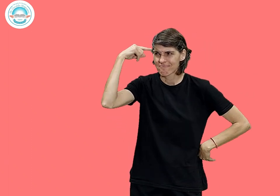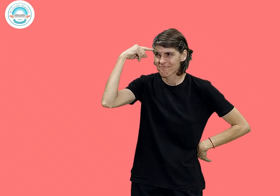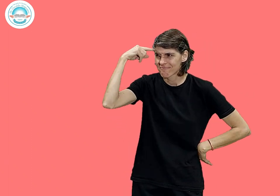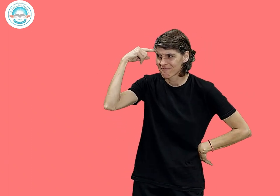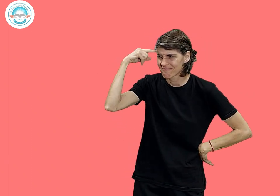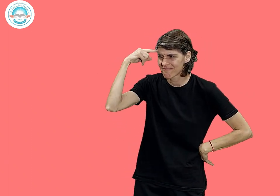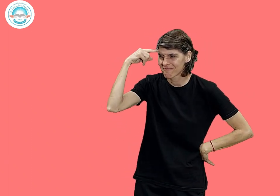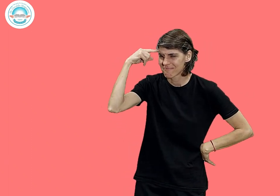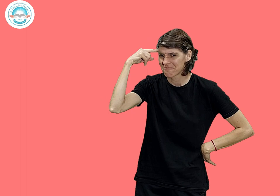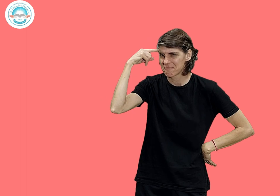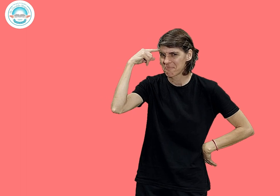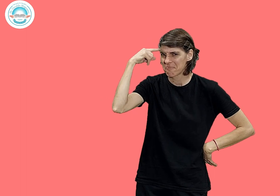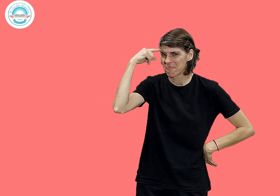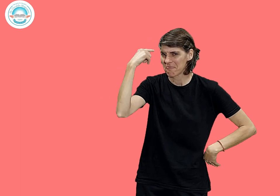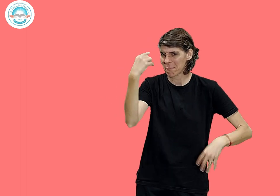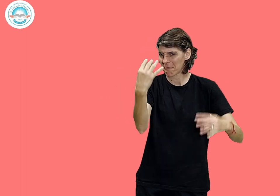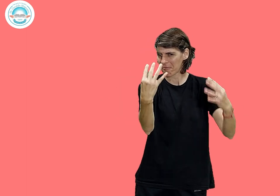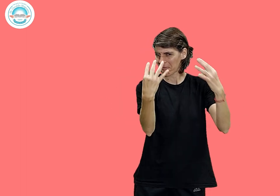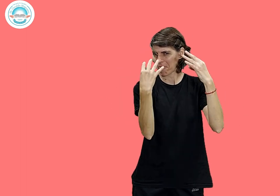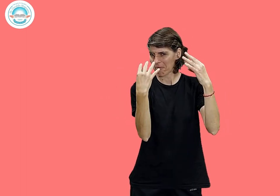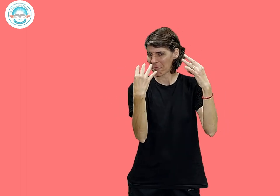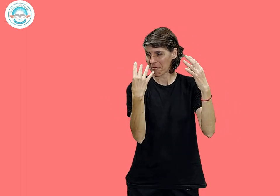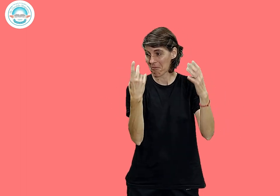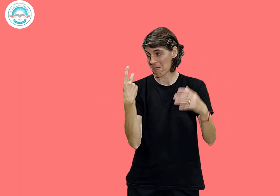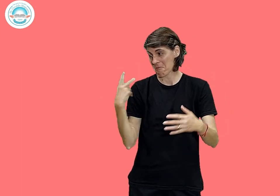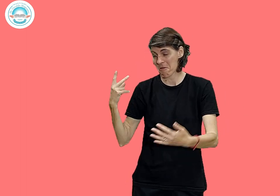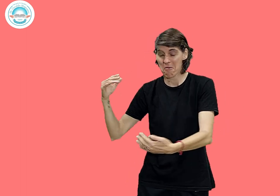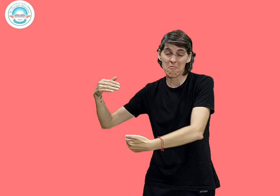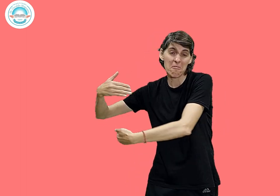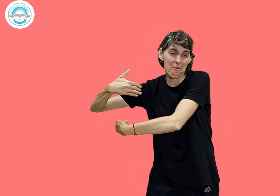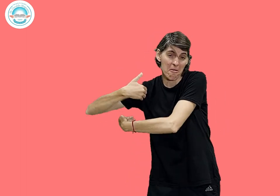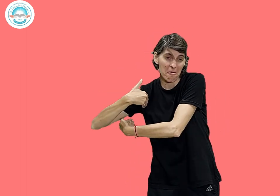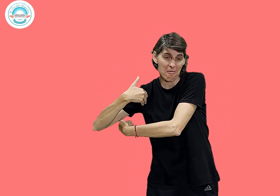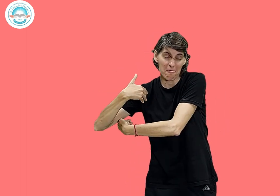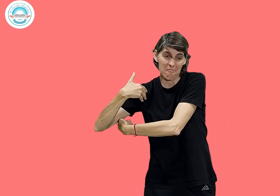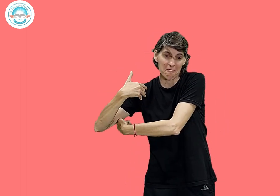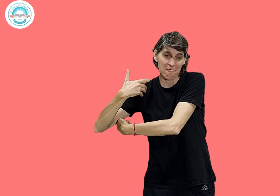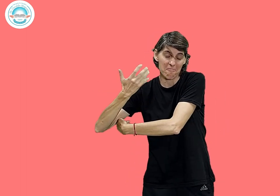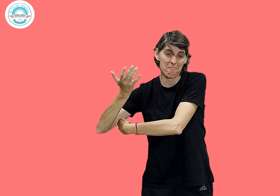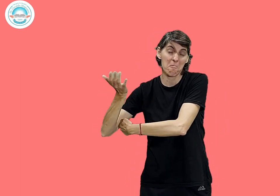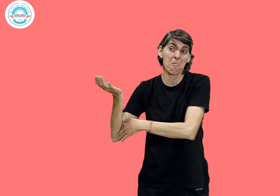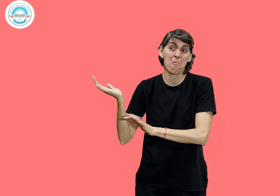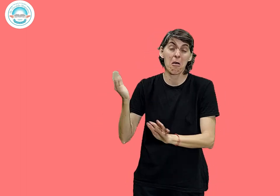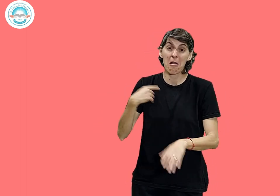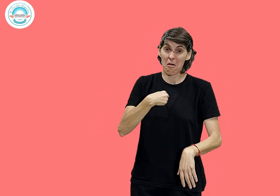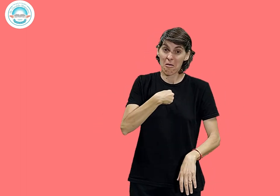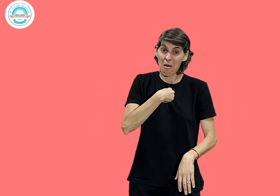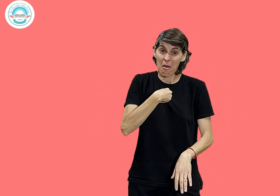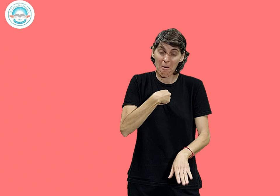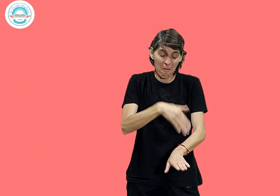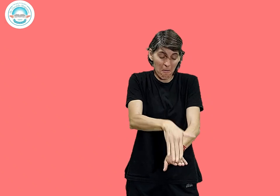No sé si porque estábamos abrazados o porque yo llevaba puestas unas medias rojas que me llegaban